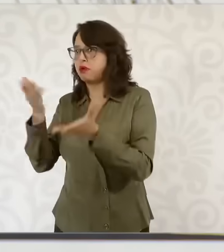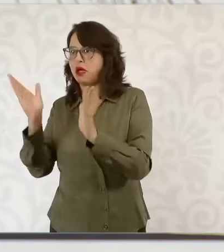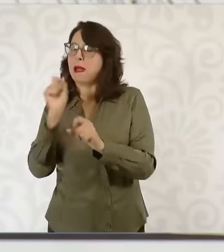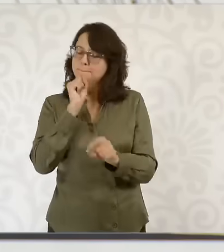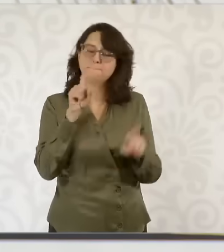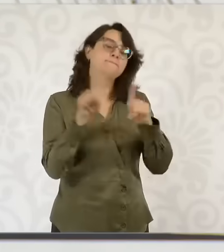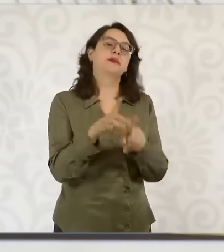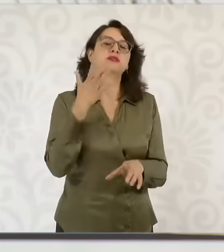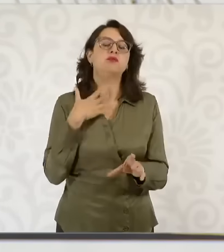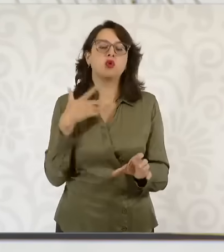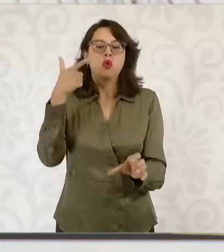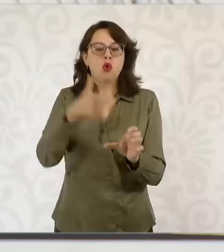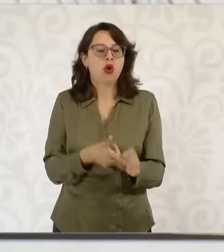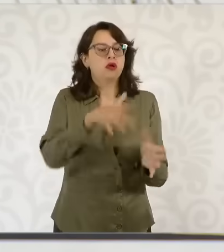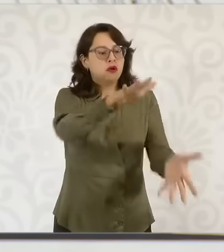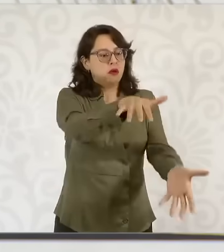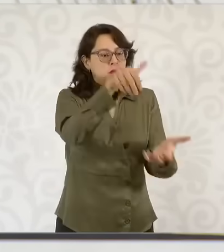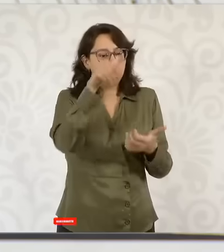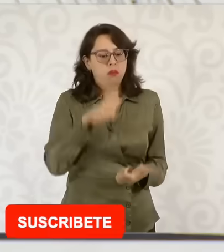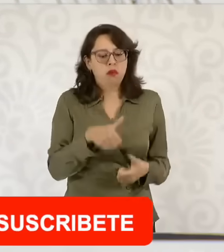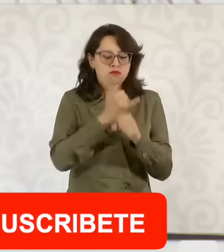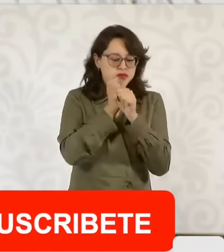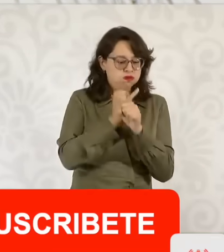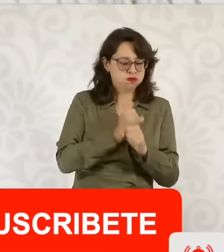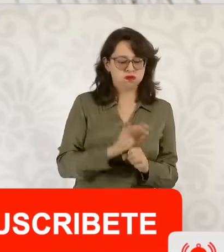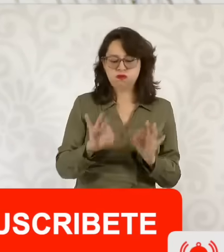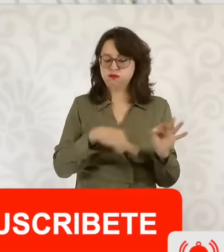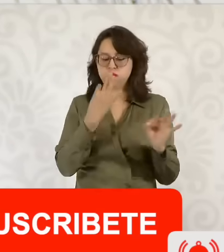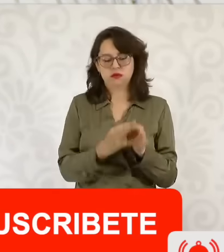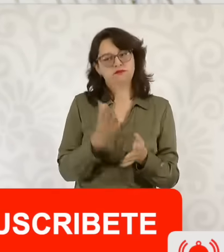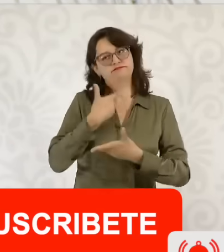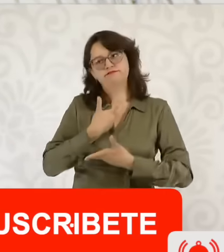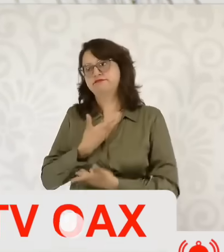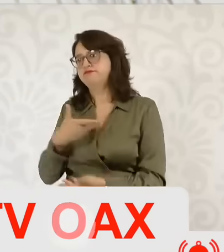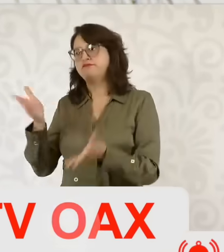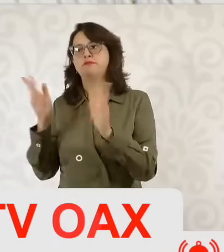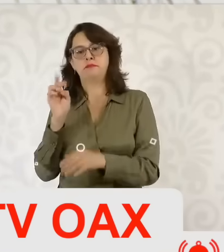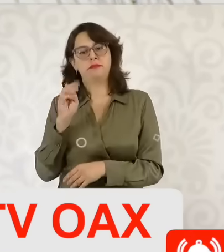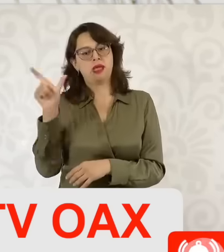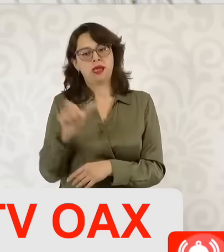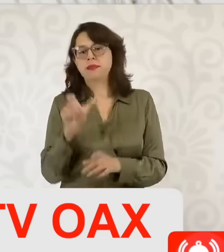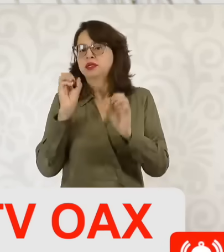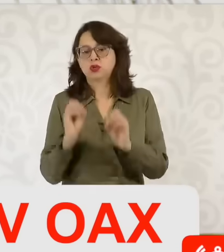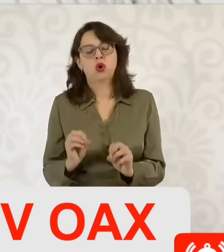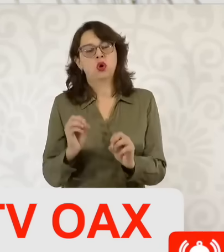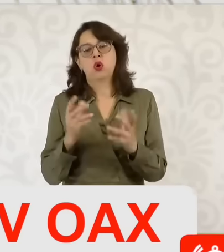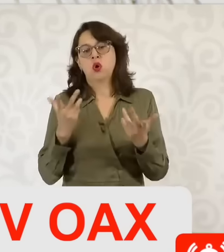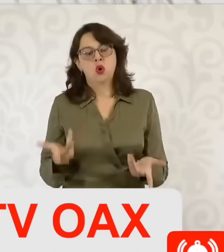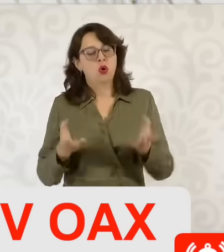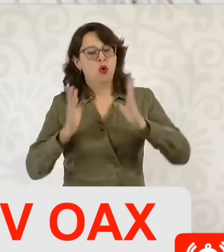se puede utilizar ese combustible, sea para Pemex o para eh algún eh para la defensa,